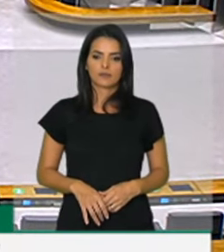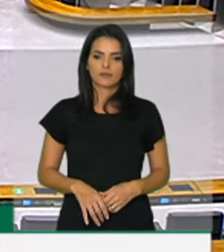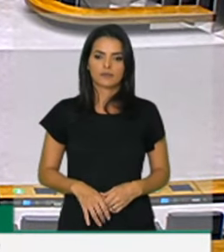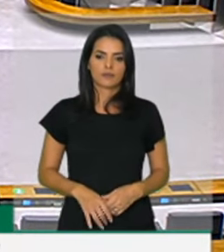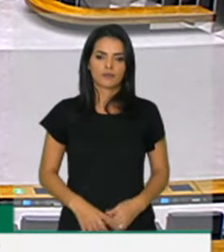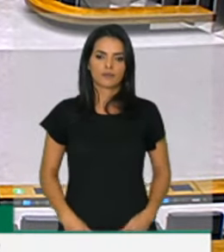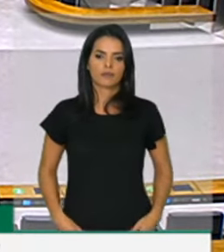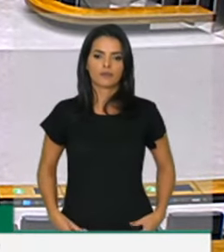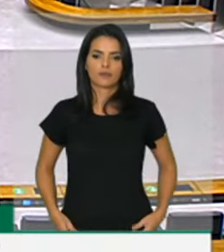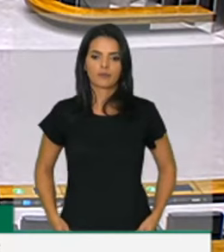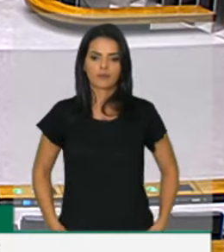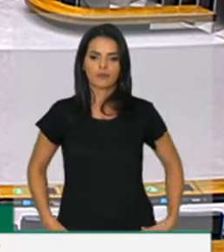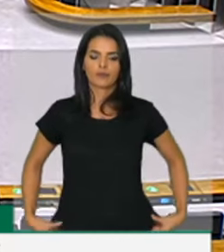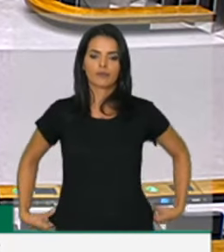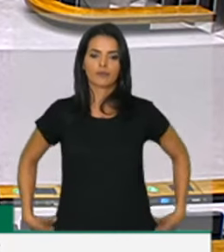PRESIDENTE. -- [PRESIDENTE]: